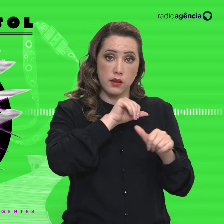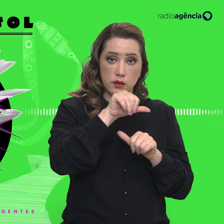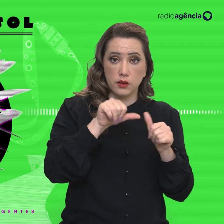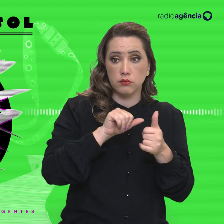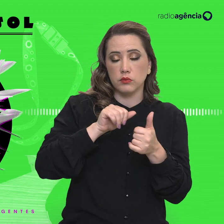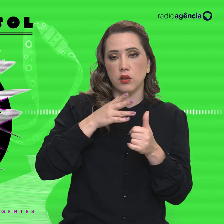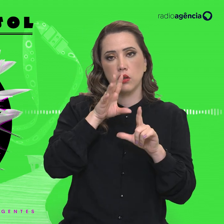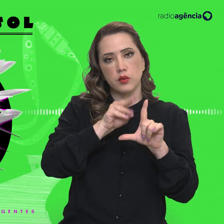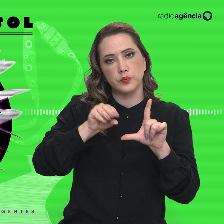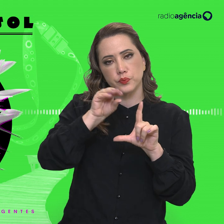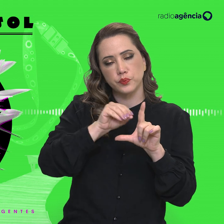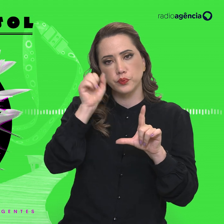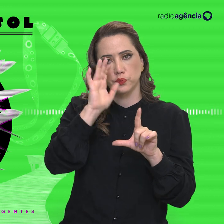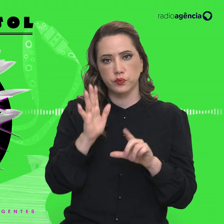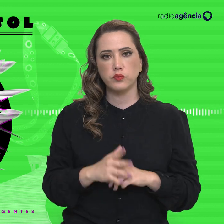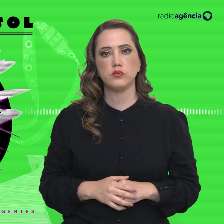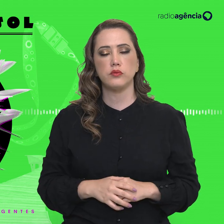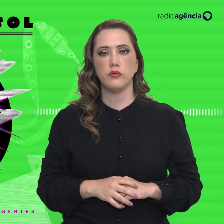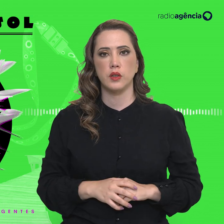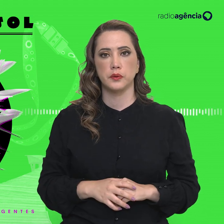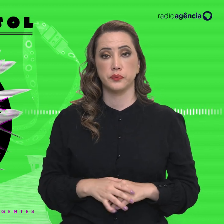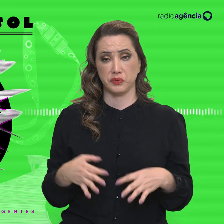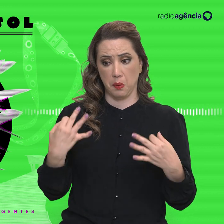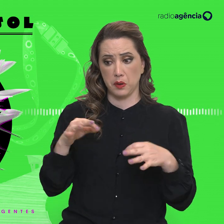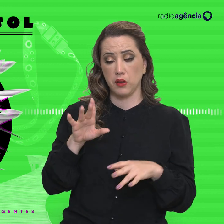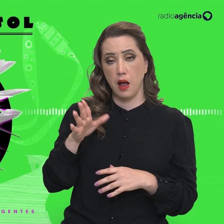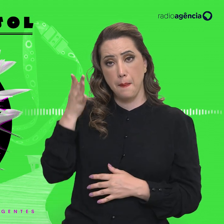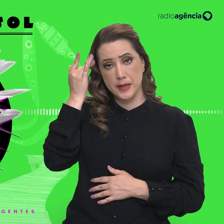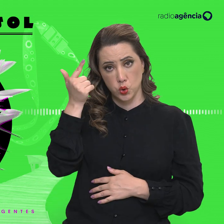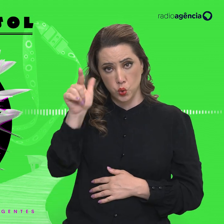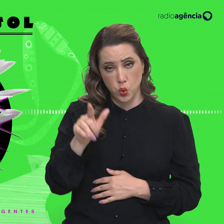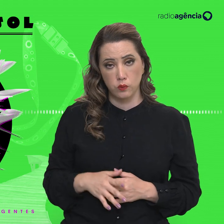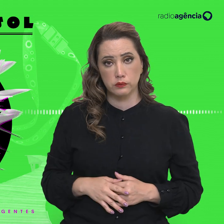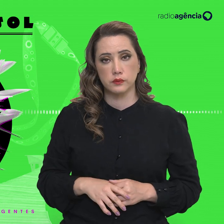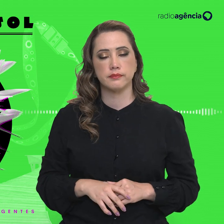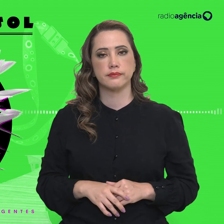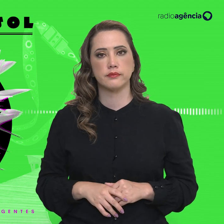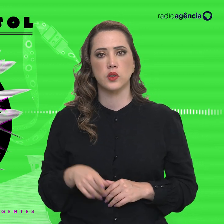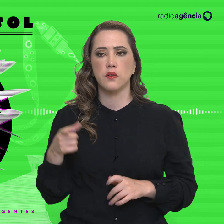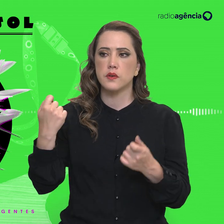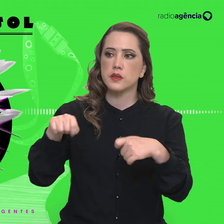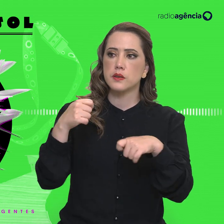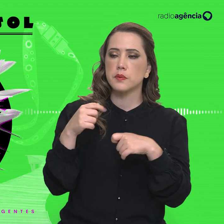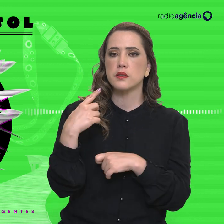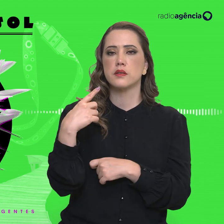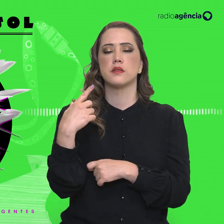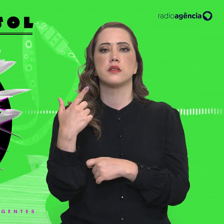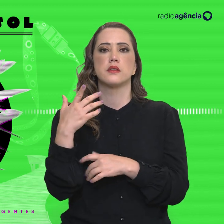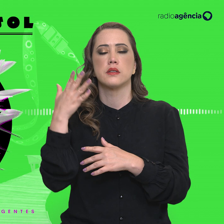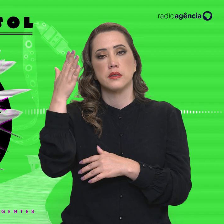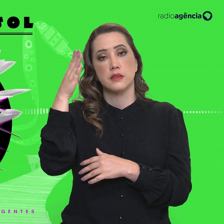[Voz brasileira do Harrison na Série Nosso Jeito de Ser] (Tá pronto?) A gente tenta amanhã. Harrison, você precisa aprender a sair do prédio. Por quê?